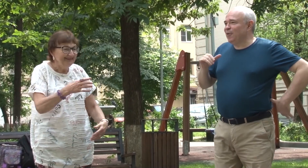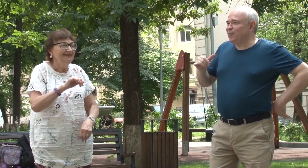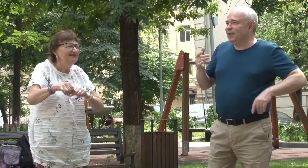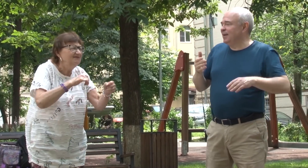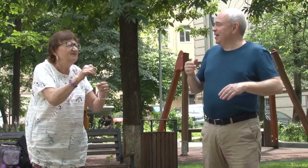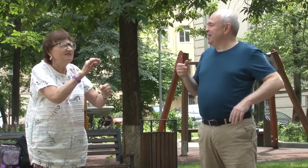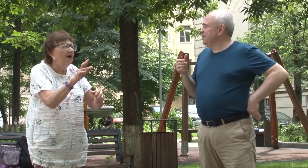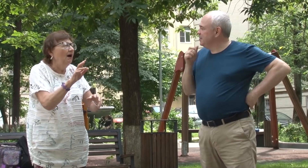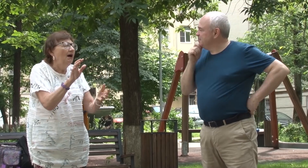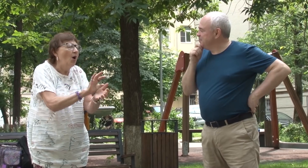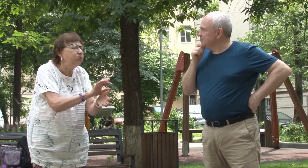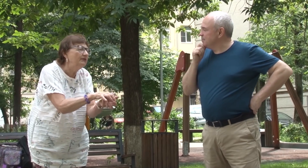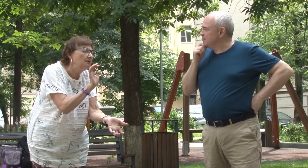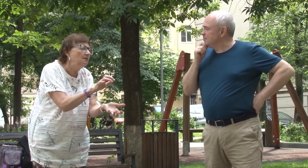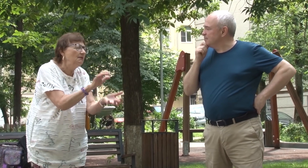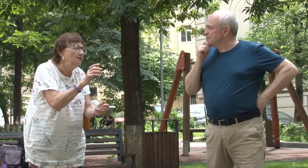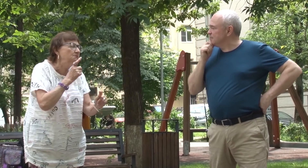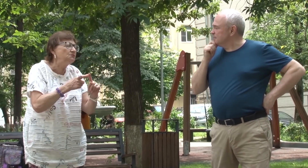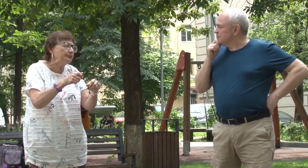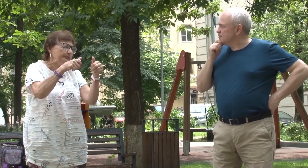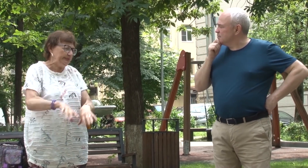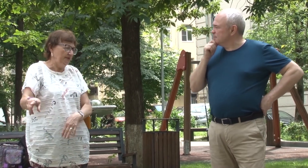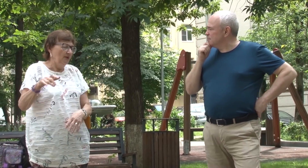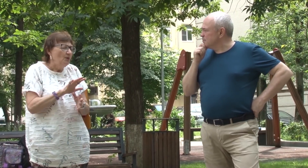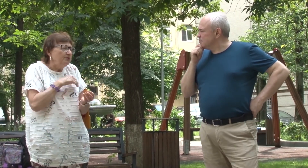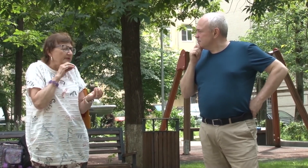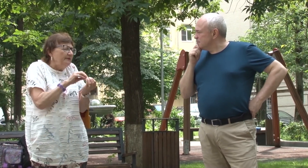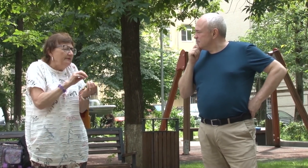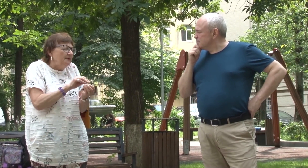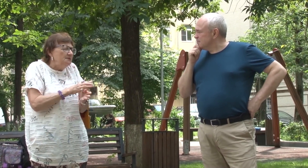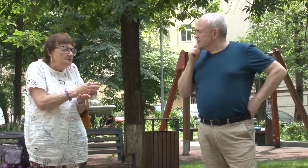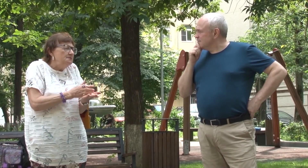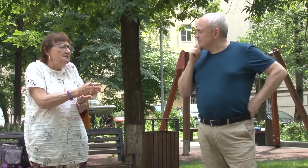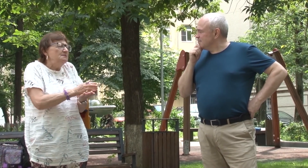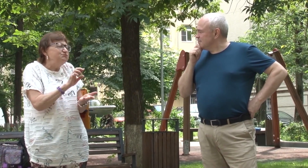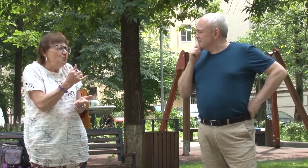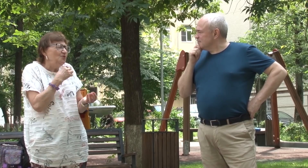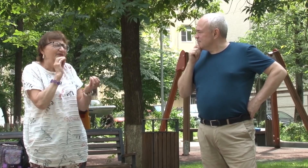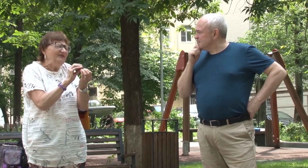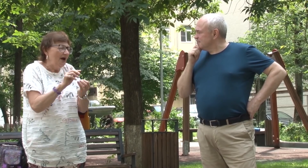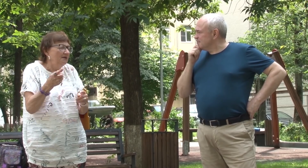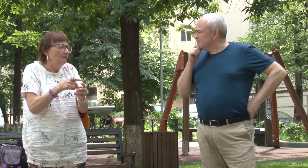Каталась… Я была аккуратная, подолгу носила обувь. А она быстро изнашивала.